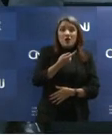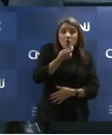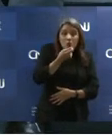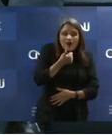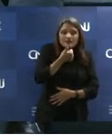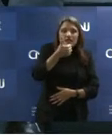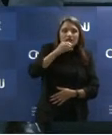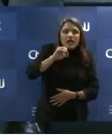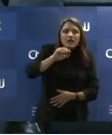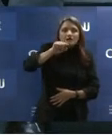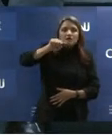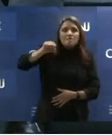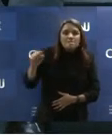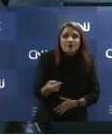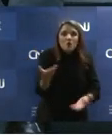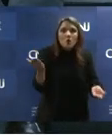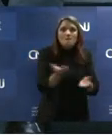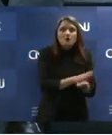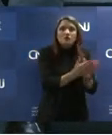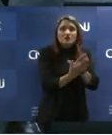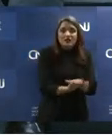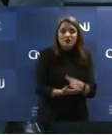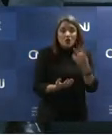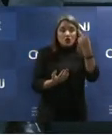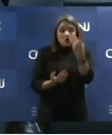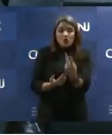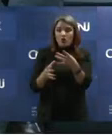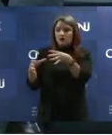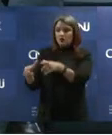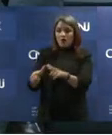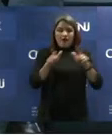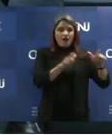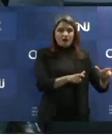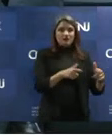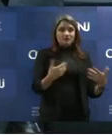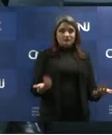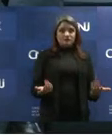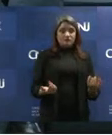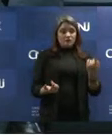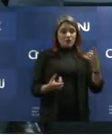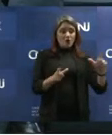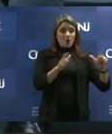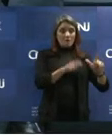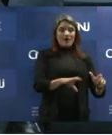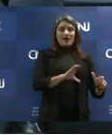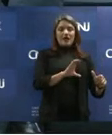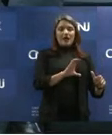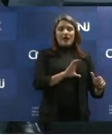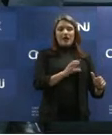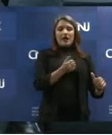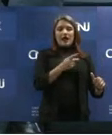Duas comarcas e quase 10 mil feitos só na comarca de captura de titularidade da reclamada.